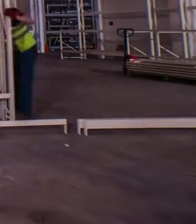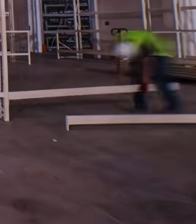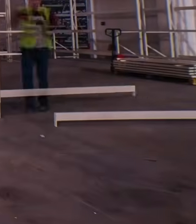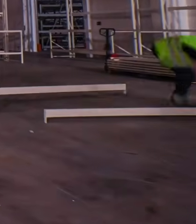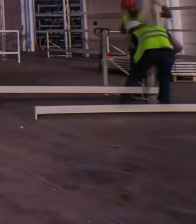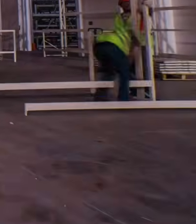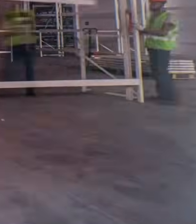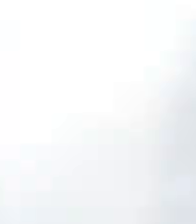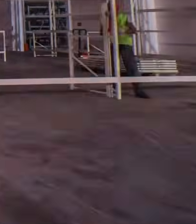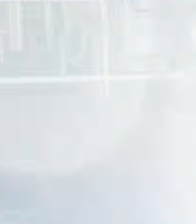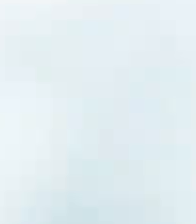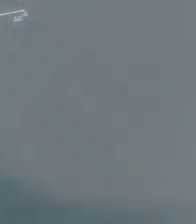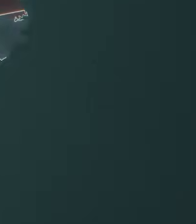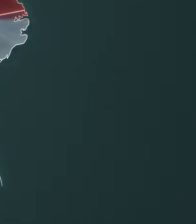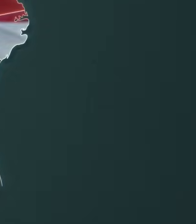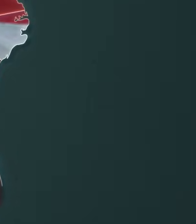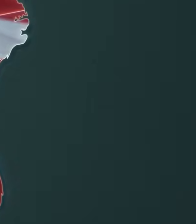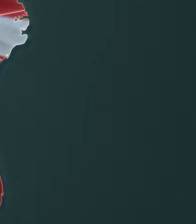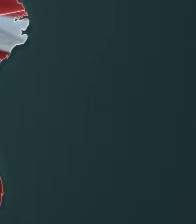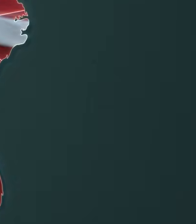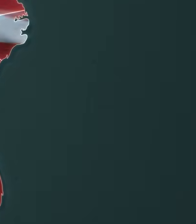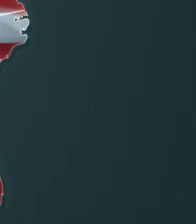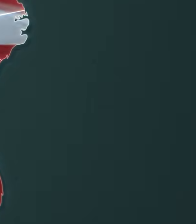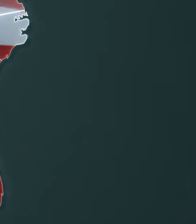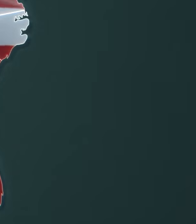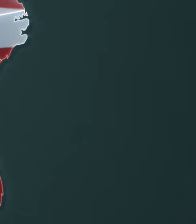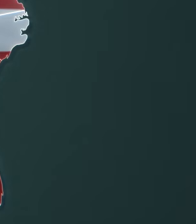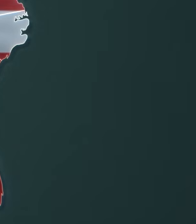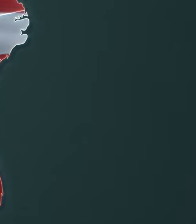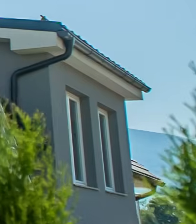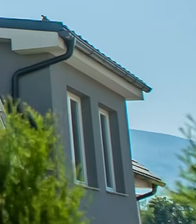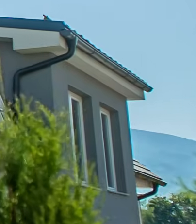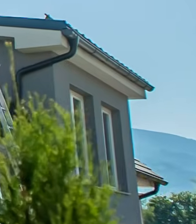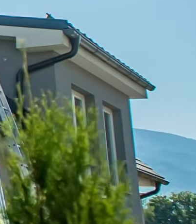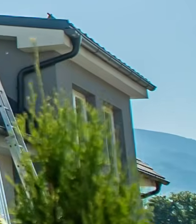[música] de los estados más ricos de la Unión Americana. Es hora de romper los mitos. [música]